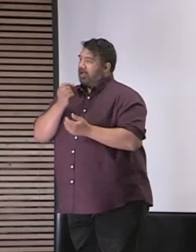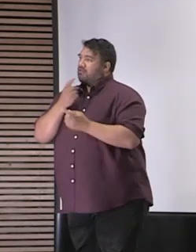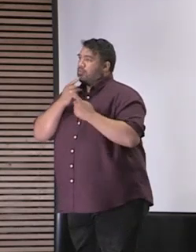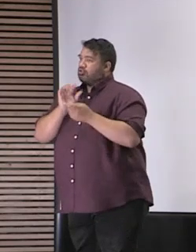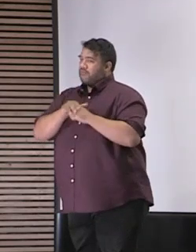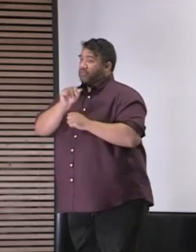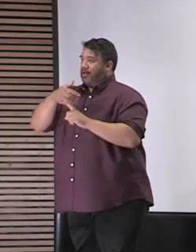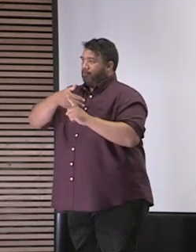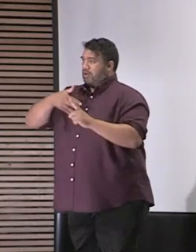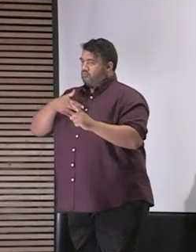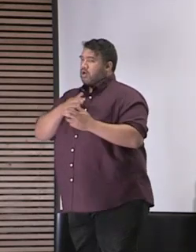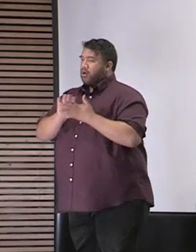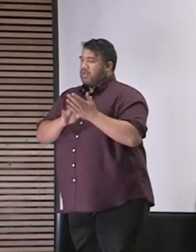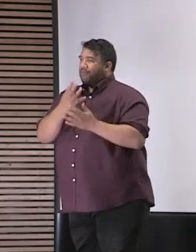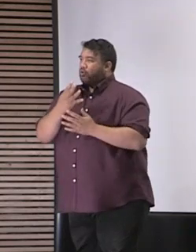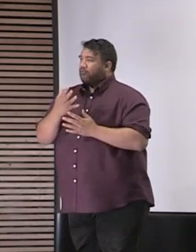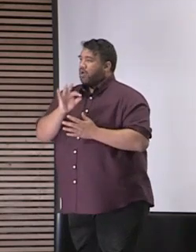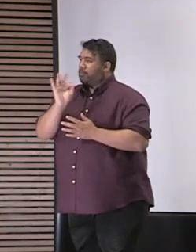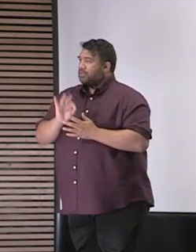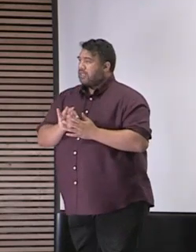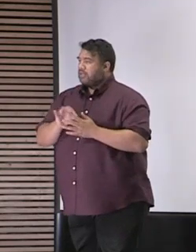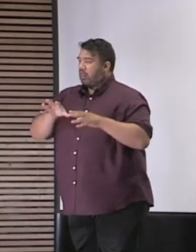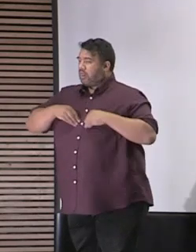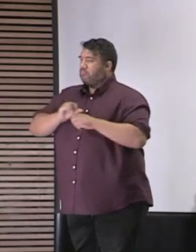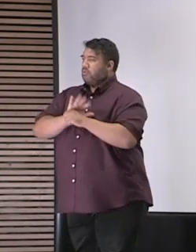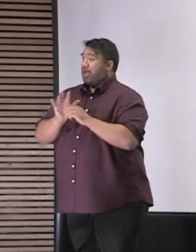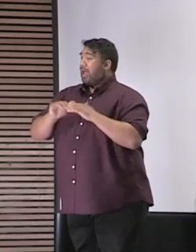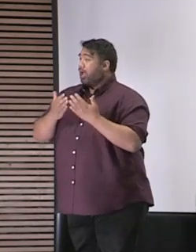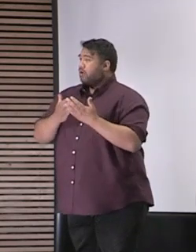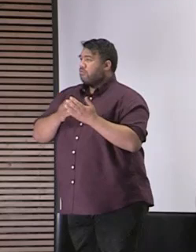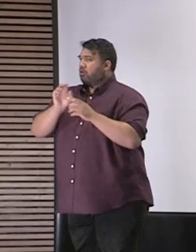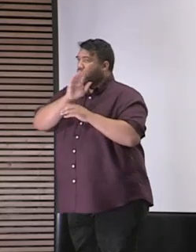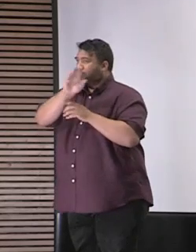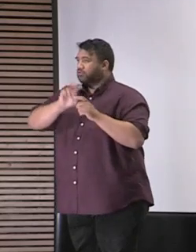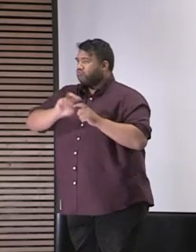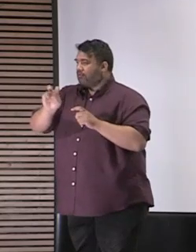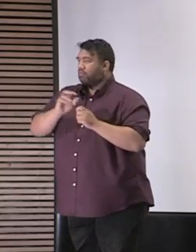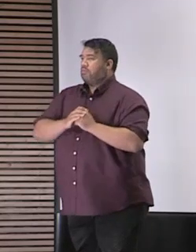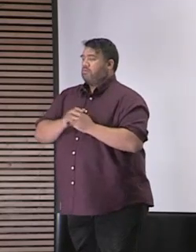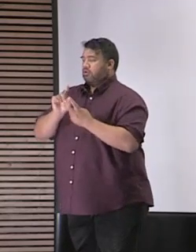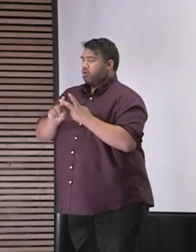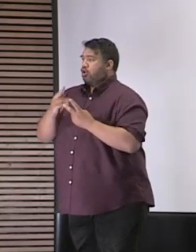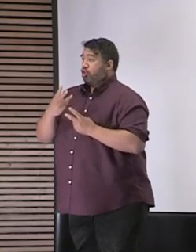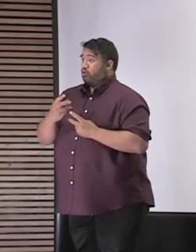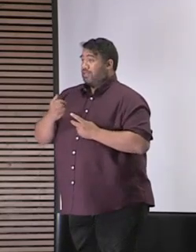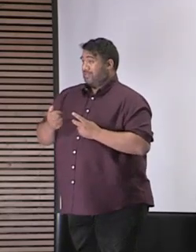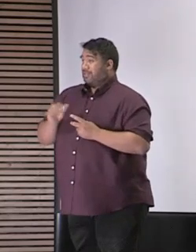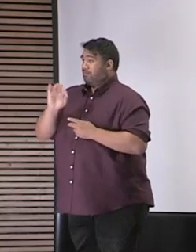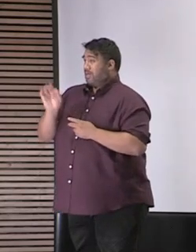se mencionó, seguimos teniendo suficiente capacidad, más que suficiente, para hacer las pruebas que se necesitan, incluida la definición de caso